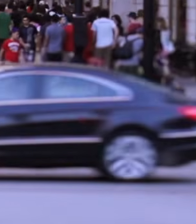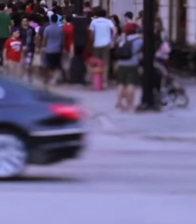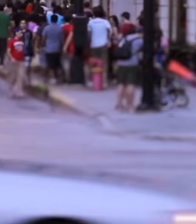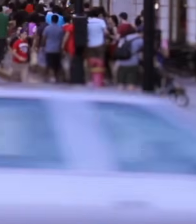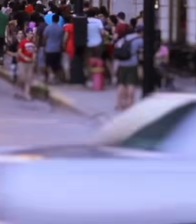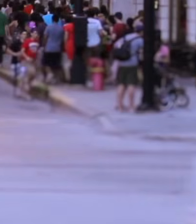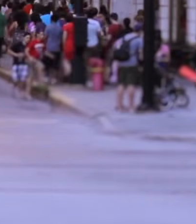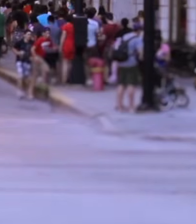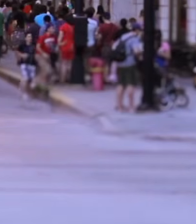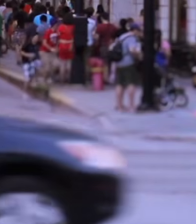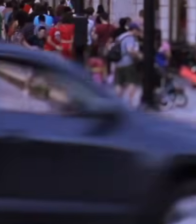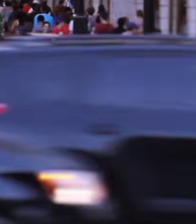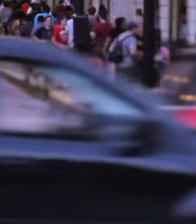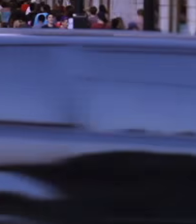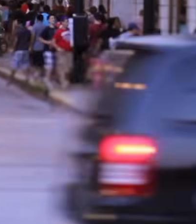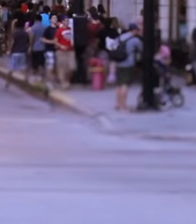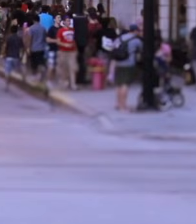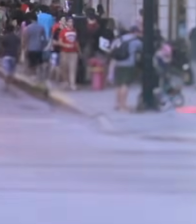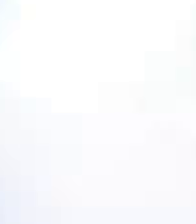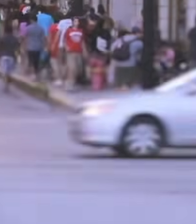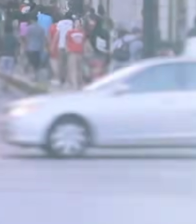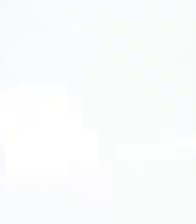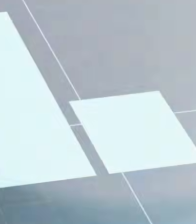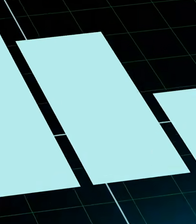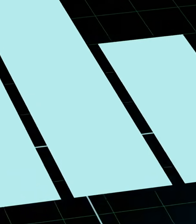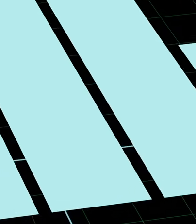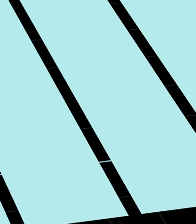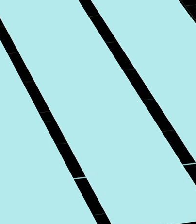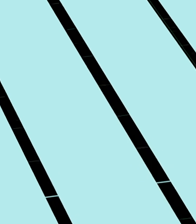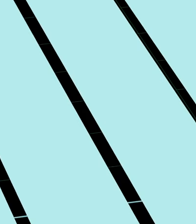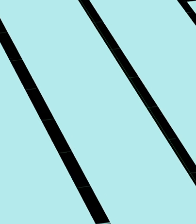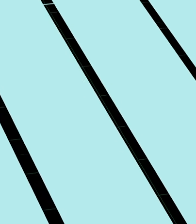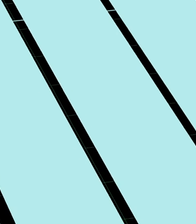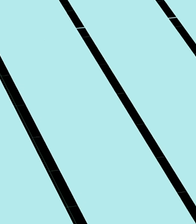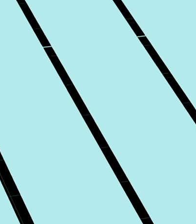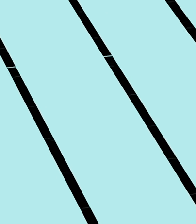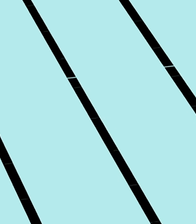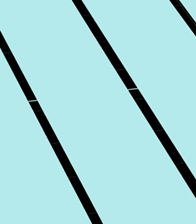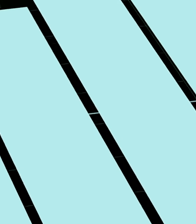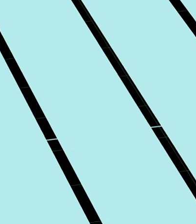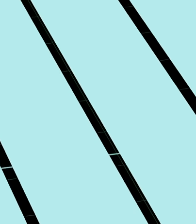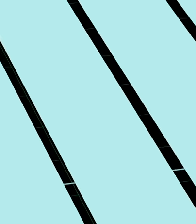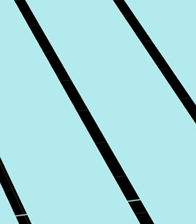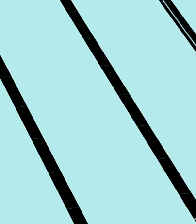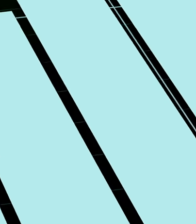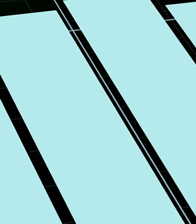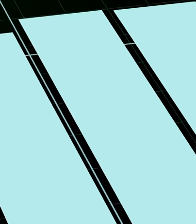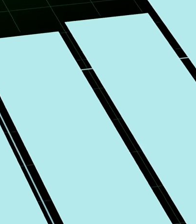solo habitan ese país, lo sostienen. Nuestra comunidad aporta la impresionante cifra de 2.3